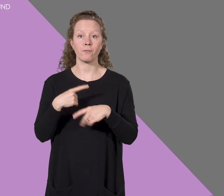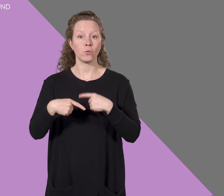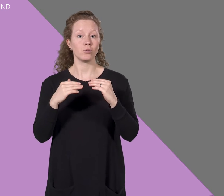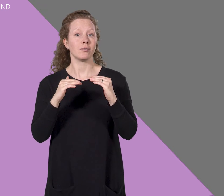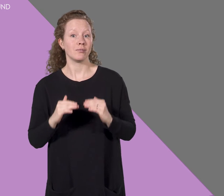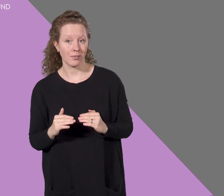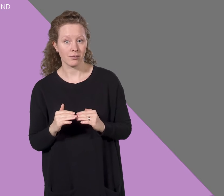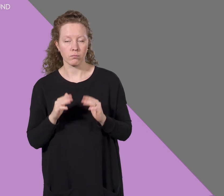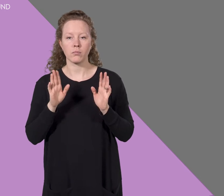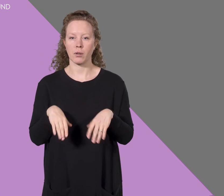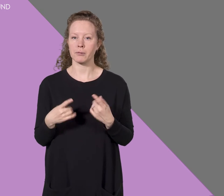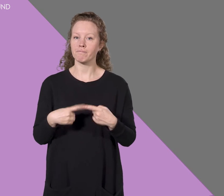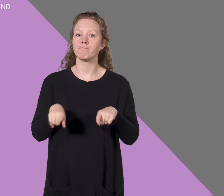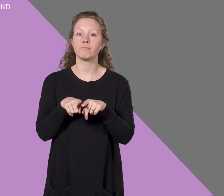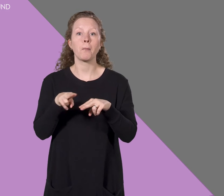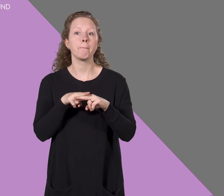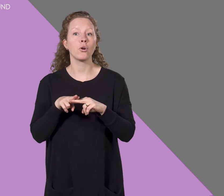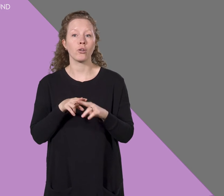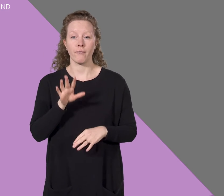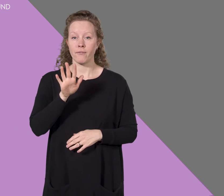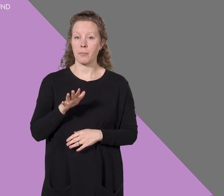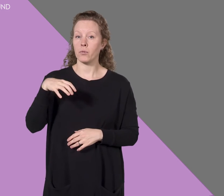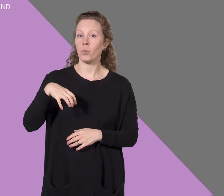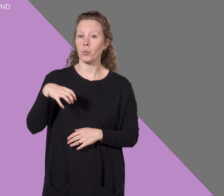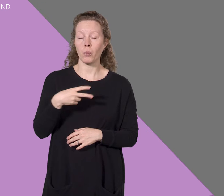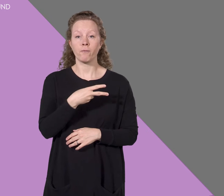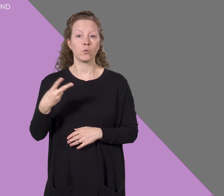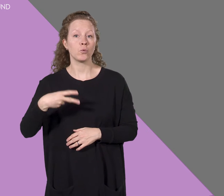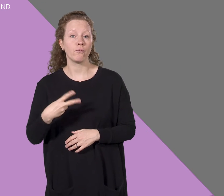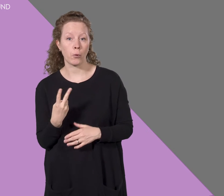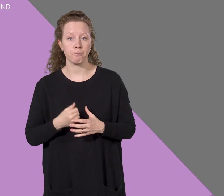med funktionsnedsättning höll möte 5.10.2022.